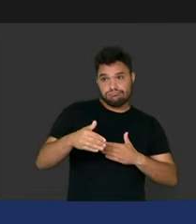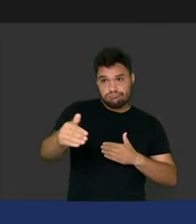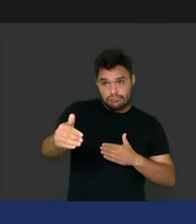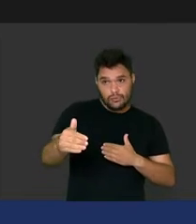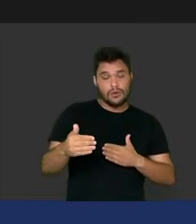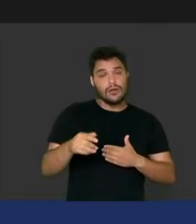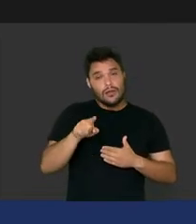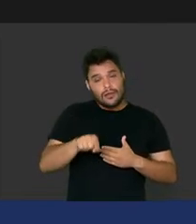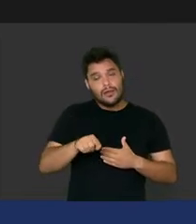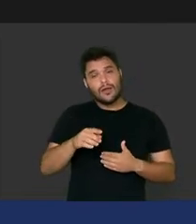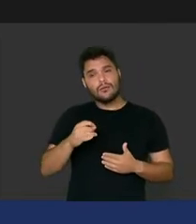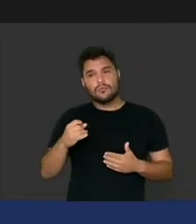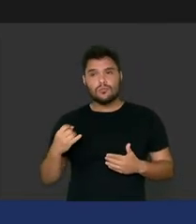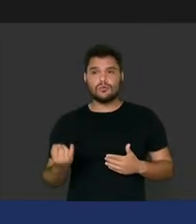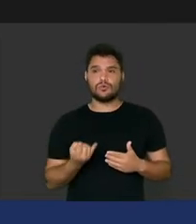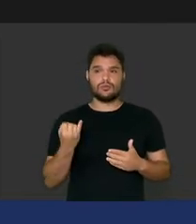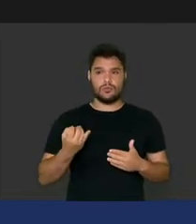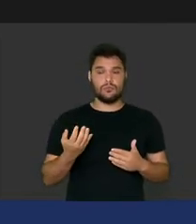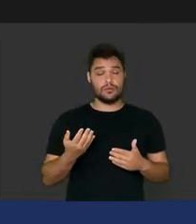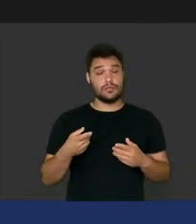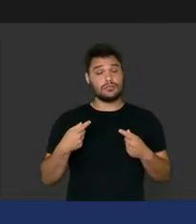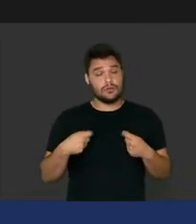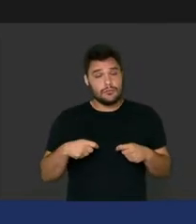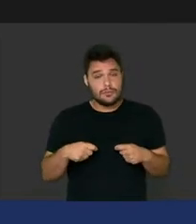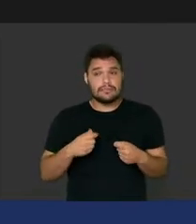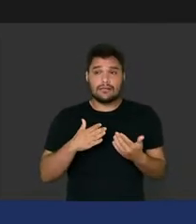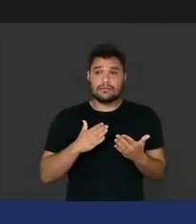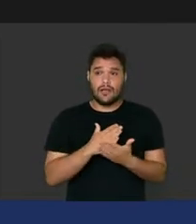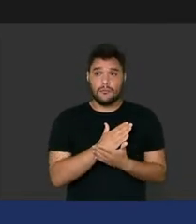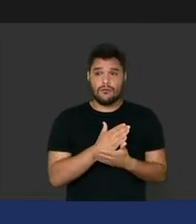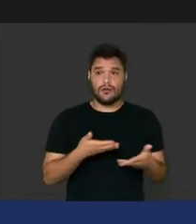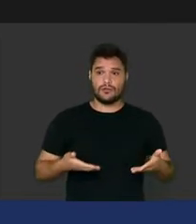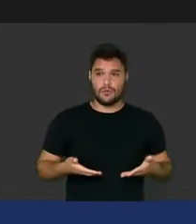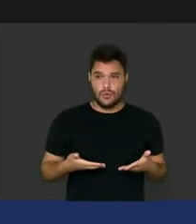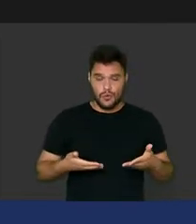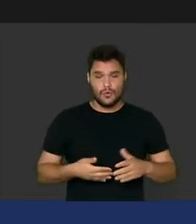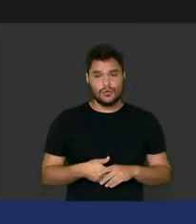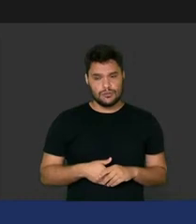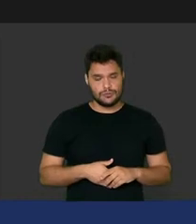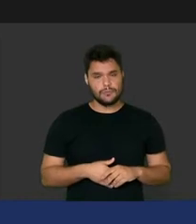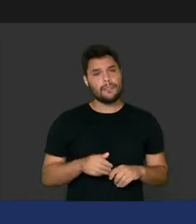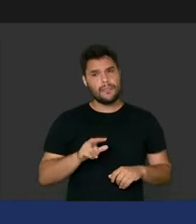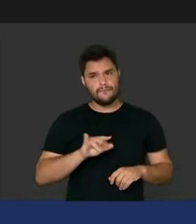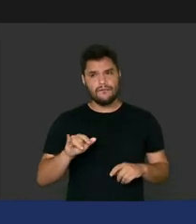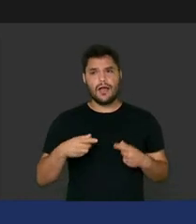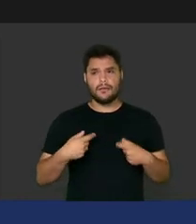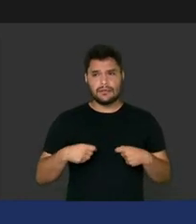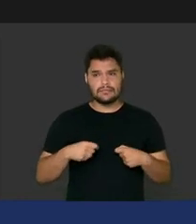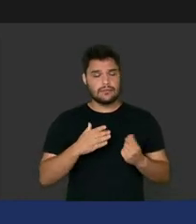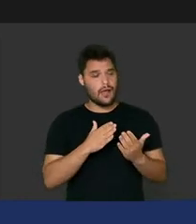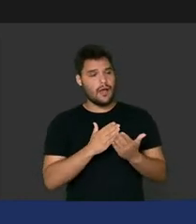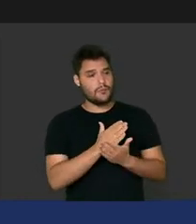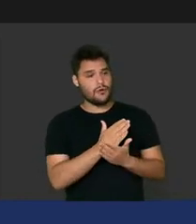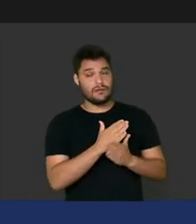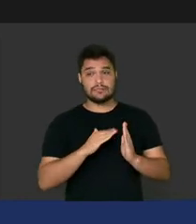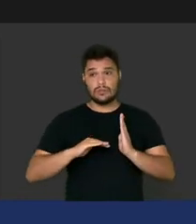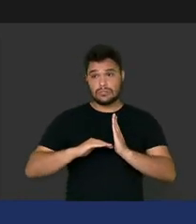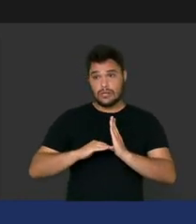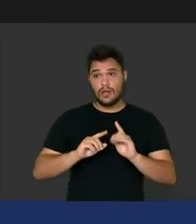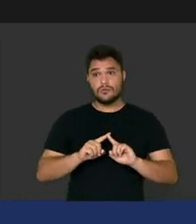BLANC 2 TEM COMO OBJETIVO... DE UMA REESTRUTURAÇÃO A LONGO PRAZO QUE TAMBÉM É FUNDAMENTAL QUE PRECISA SER APROVADO NO DIA DE HOJE QUE AINDA VAI PRECISAR DA